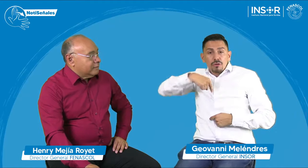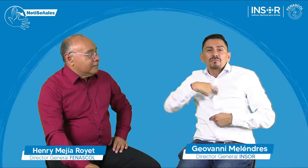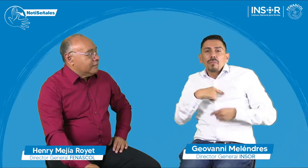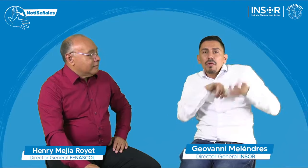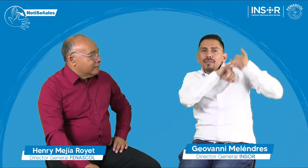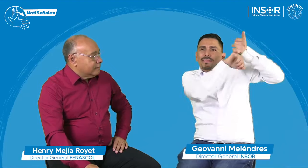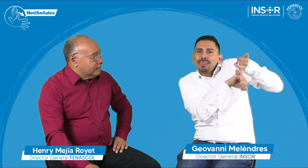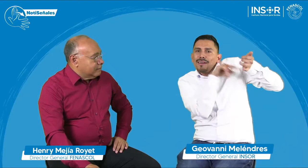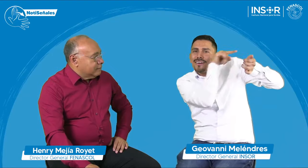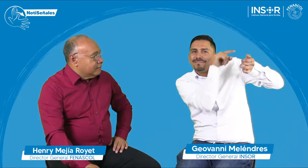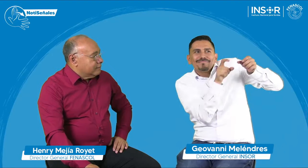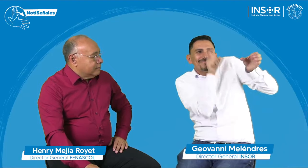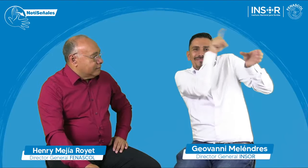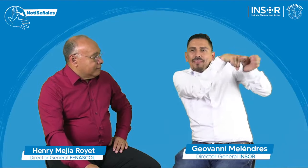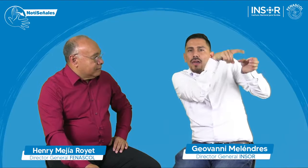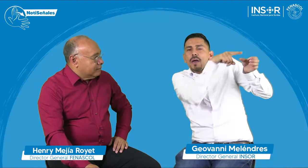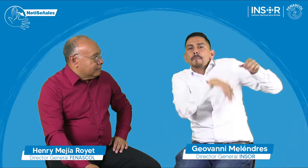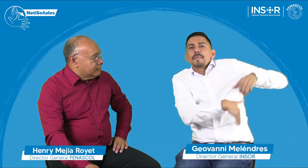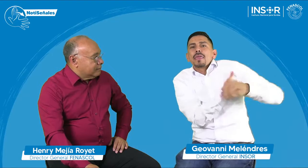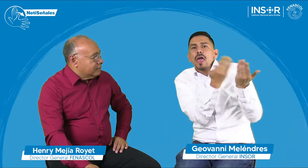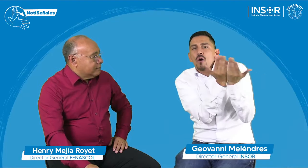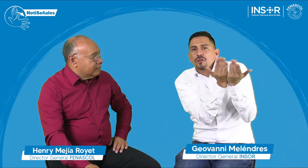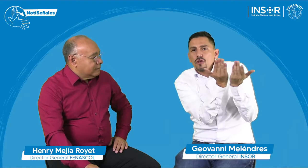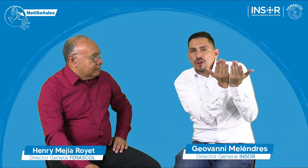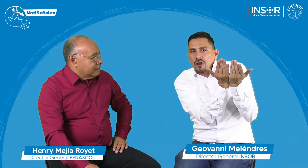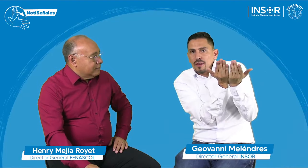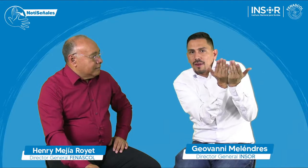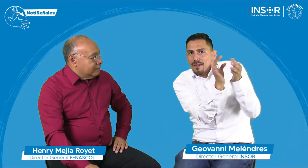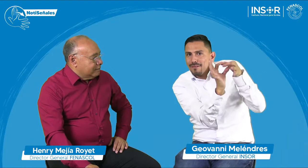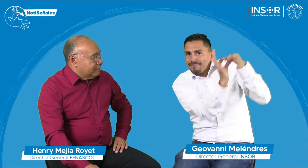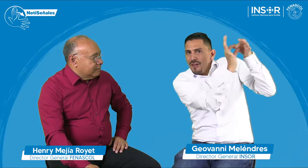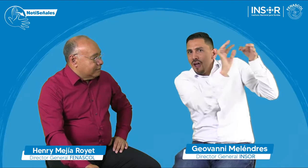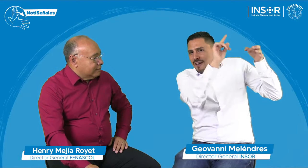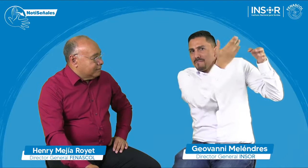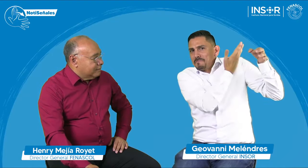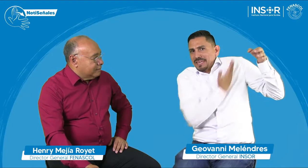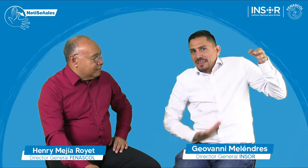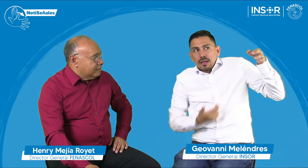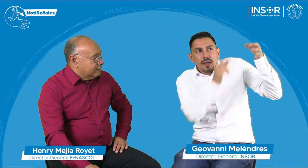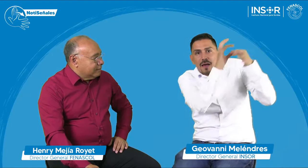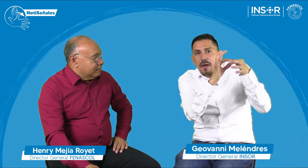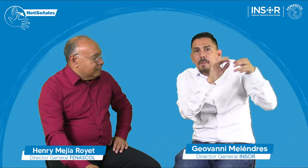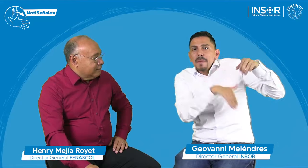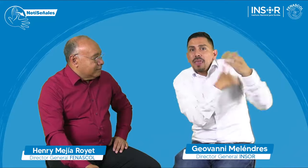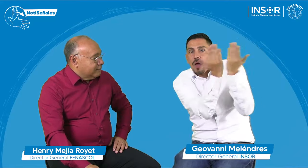Nuestro rol es gubernamental.